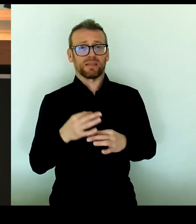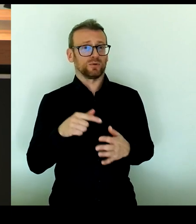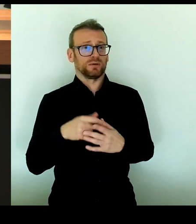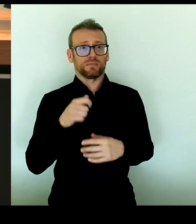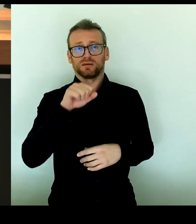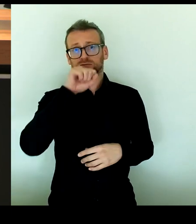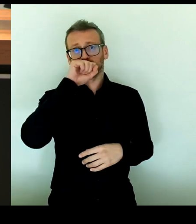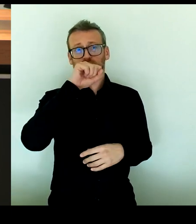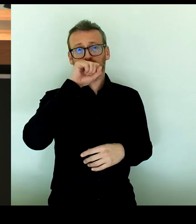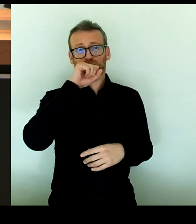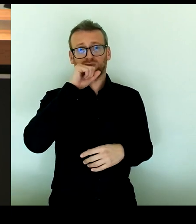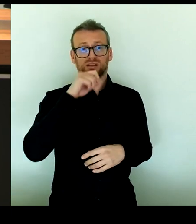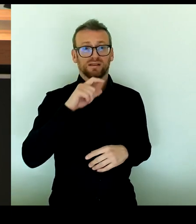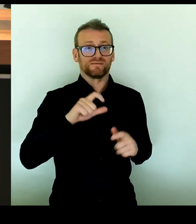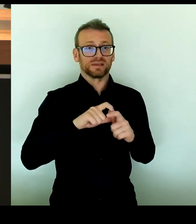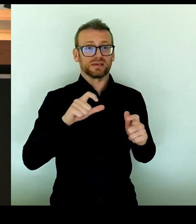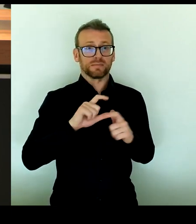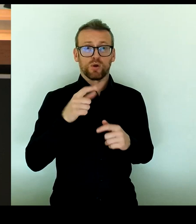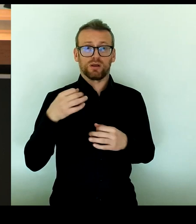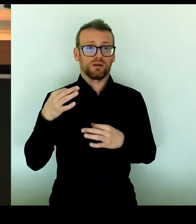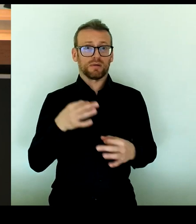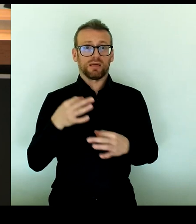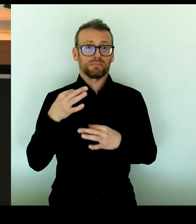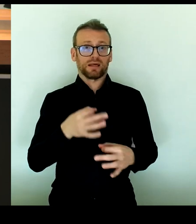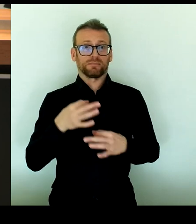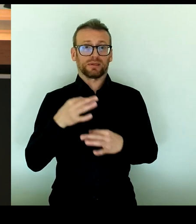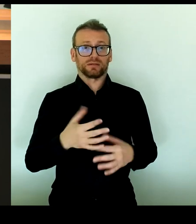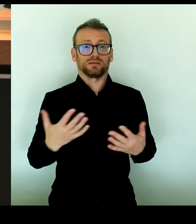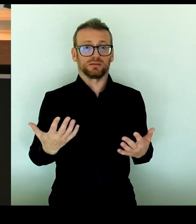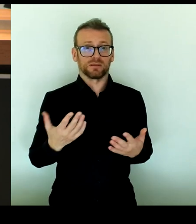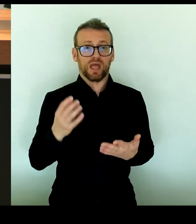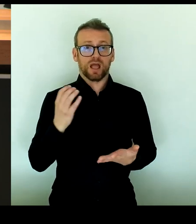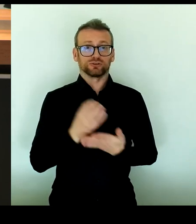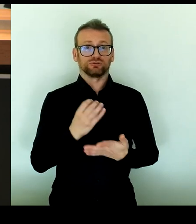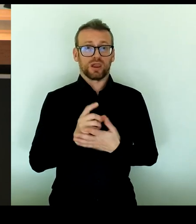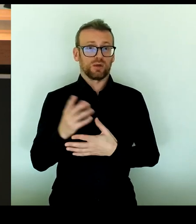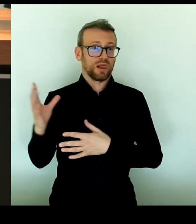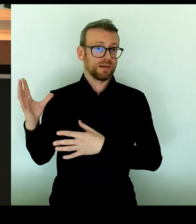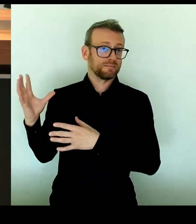es ist ein sehr großes Problem und es ist auch vollkommen richtig, Arbeits- und Atelier-Räume zu sichern.